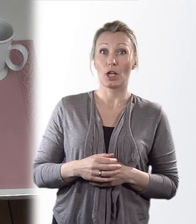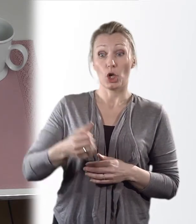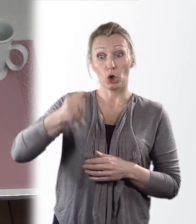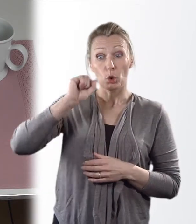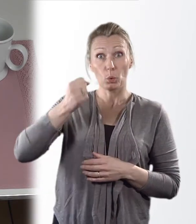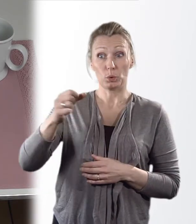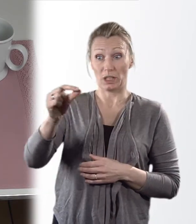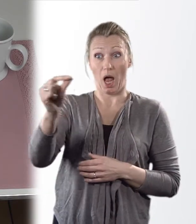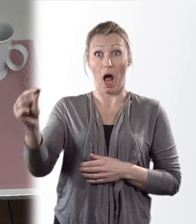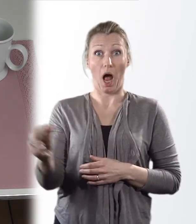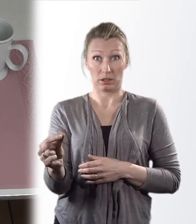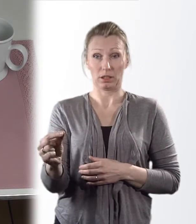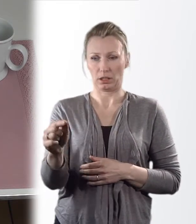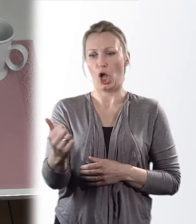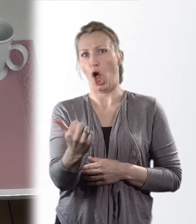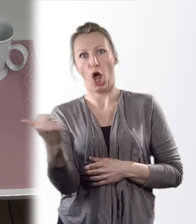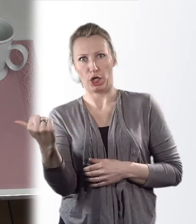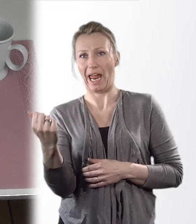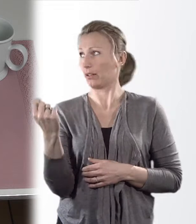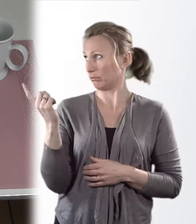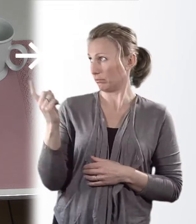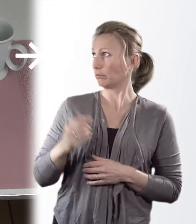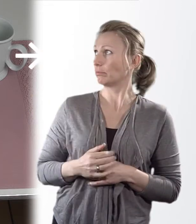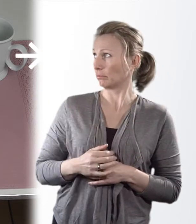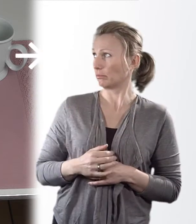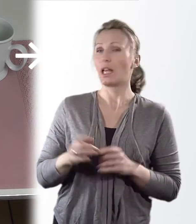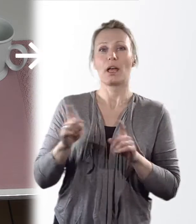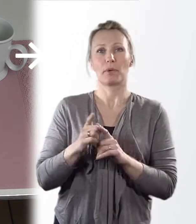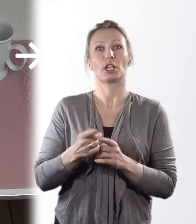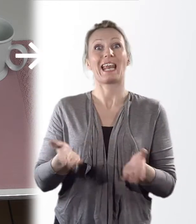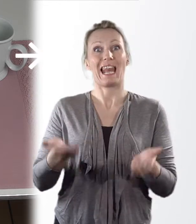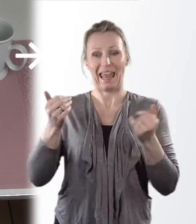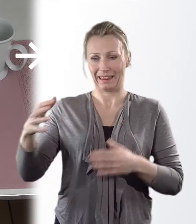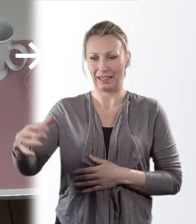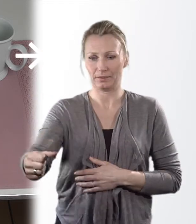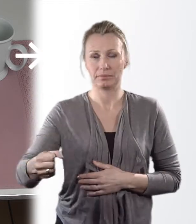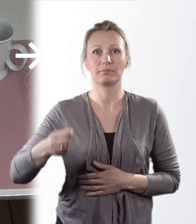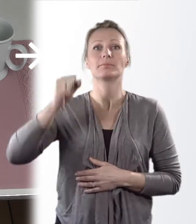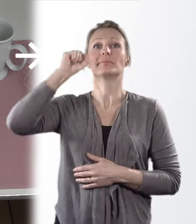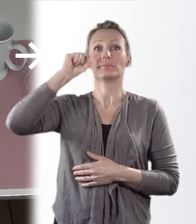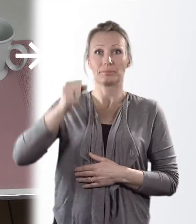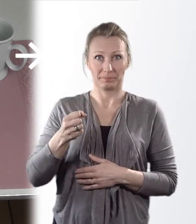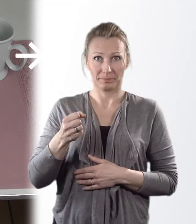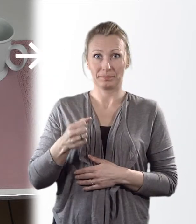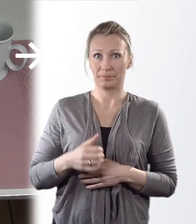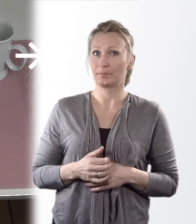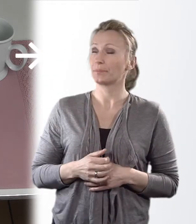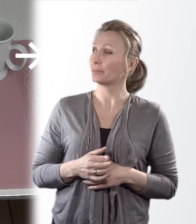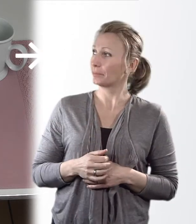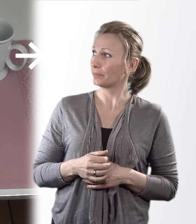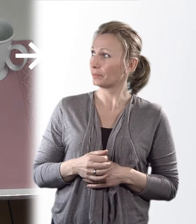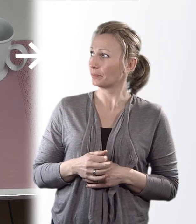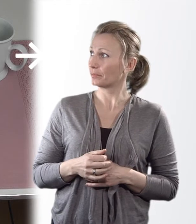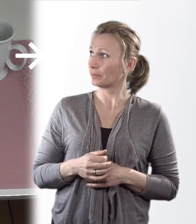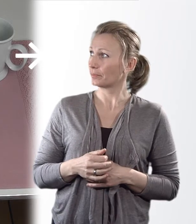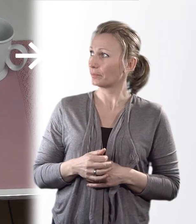Hanken på kruset skal peke mot høyre. Da er det lett å løfte kruset med høyre hånd.